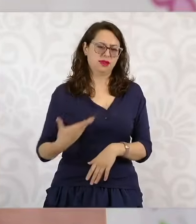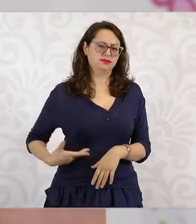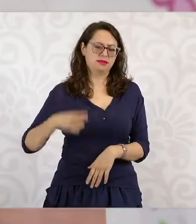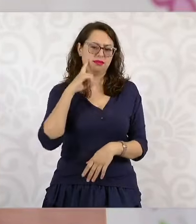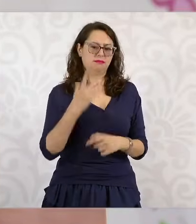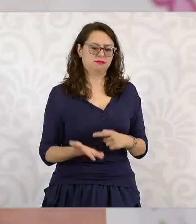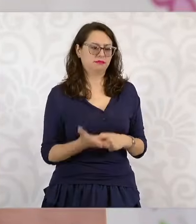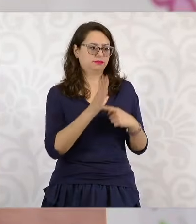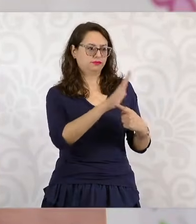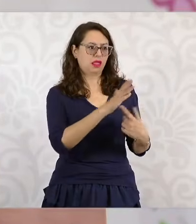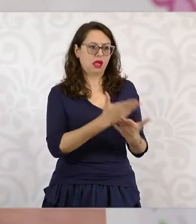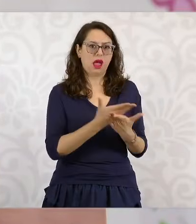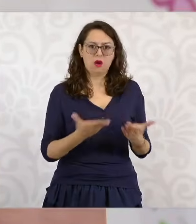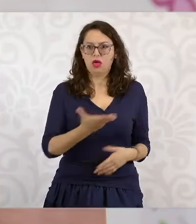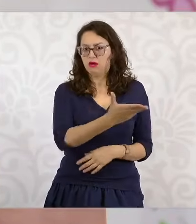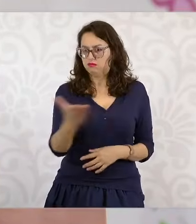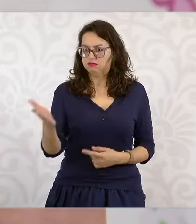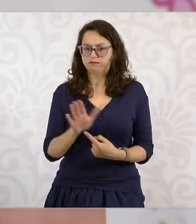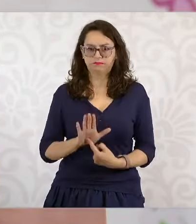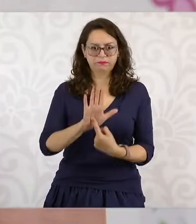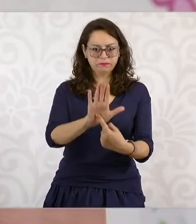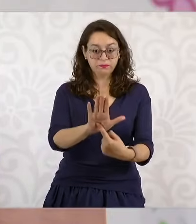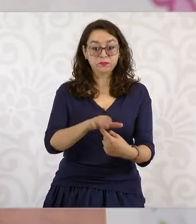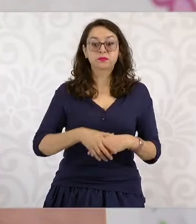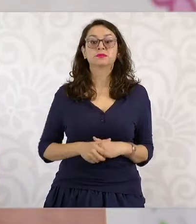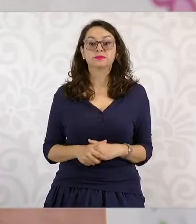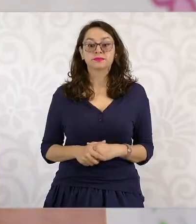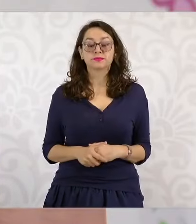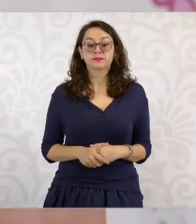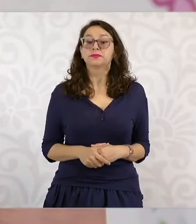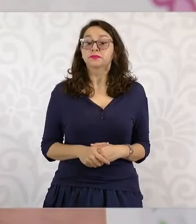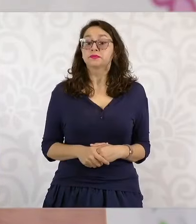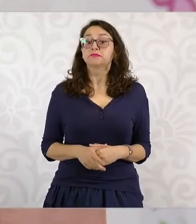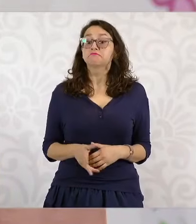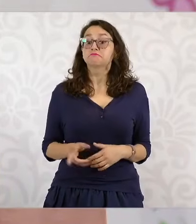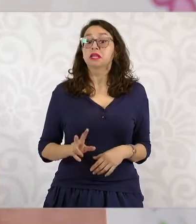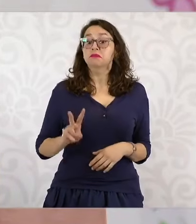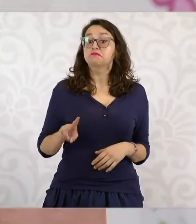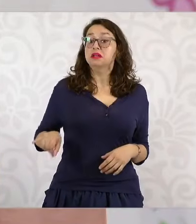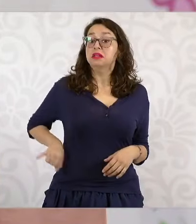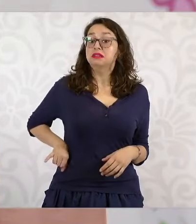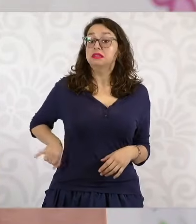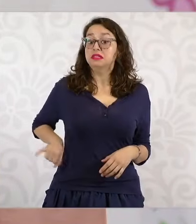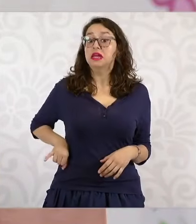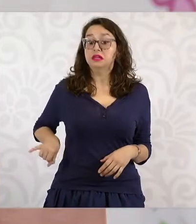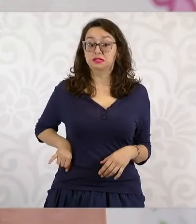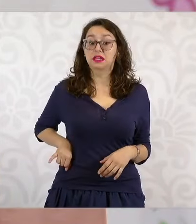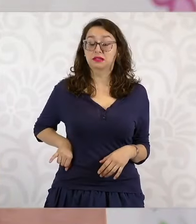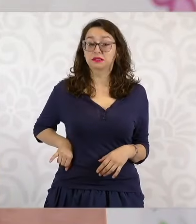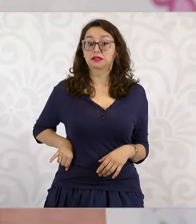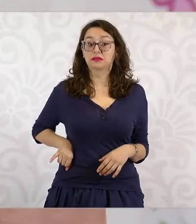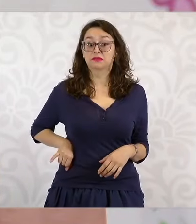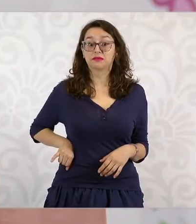Es realmente eh interesante este último conjunto de datos, especialmente sabiendo lo que ha estado